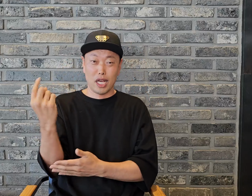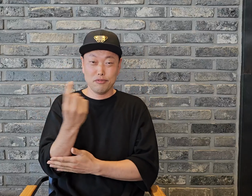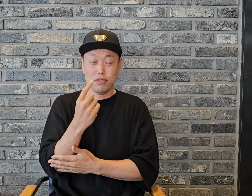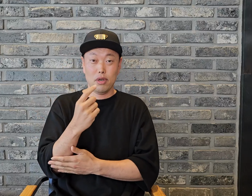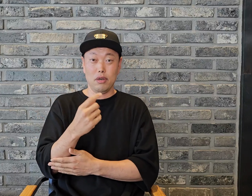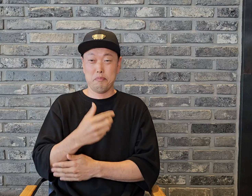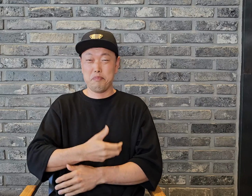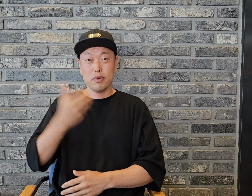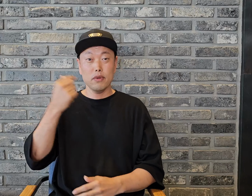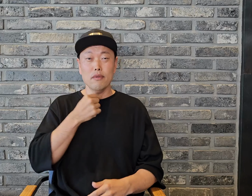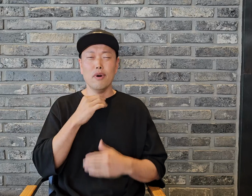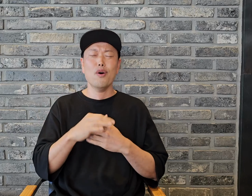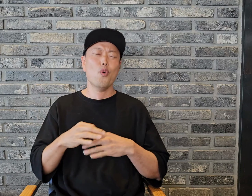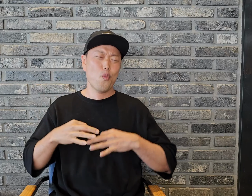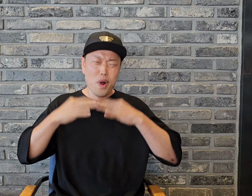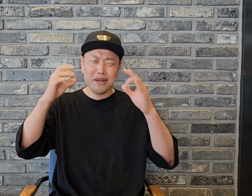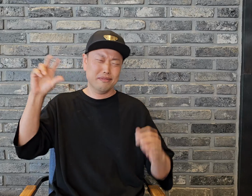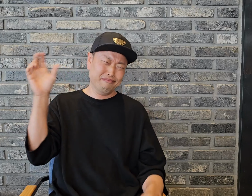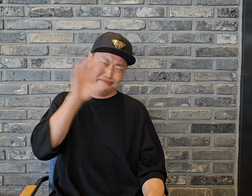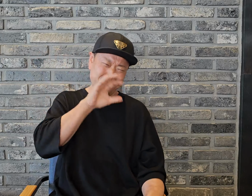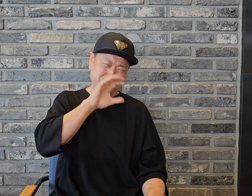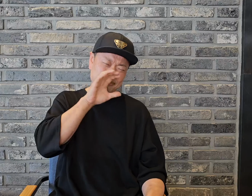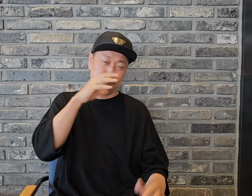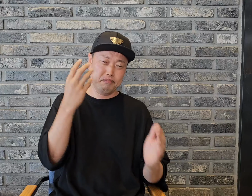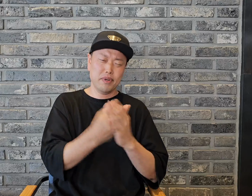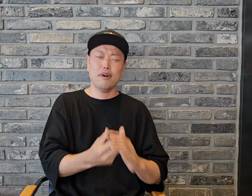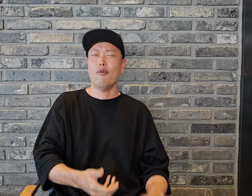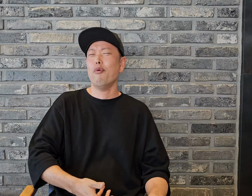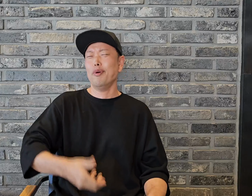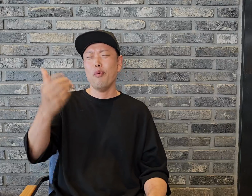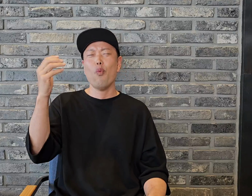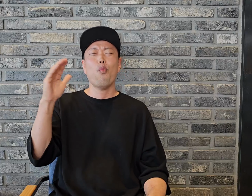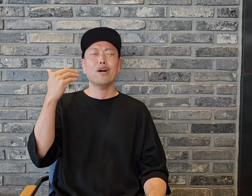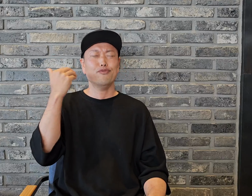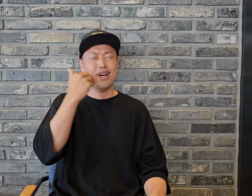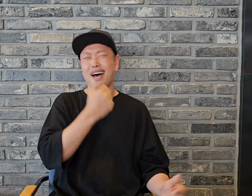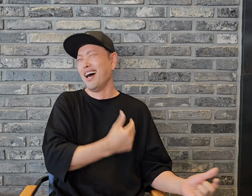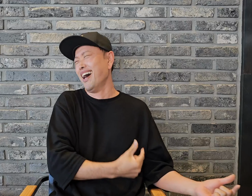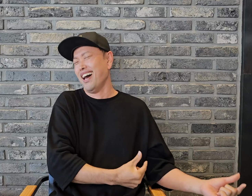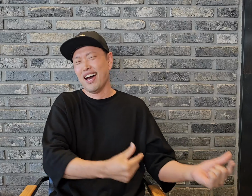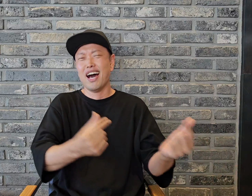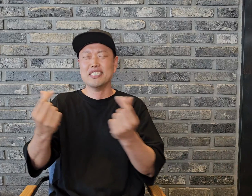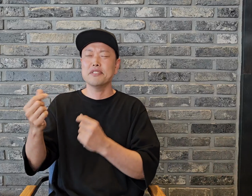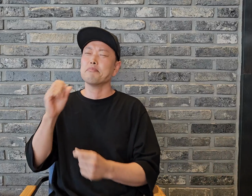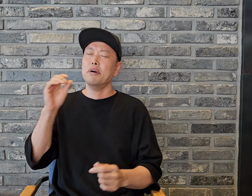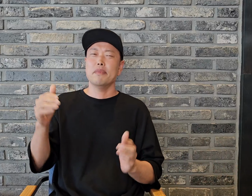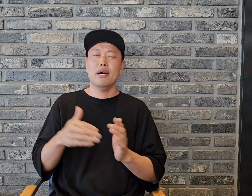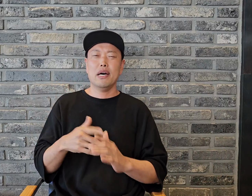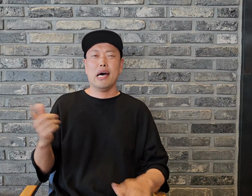Así como si quieres soñar con convertirte en jugador de béisbol, tienes que trabajar duro para triunfar, todos dicen que hay que trabajar duro (para mejorar tus habilidades lingüísticas).